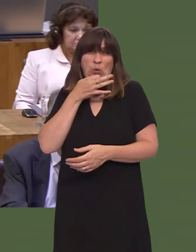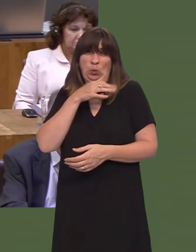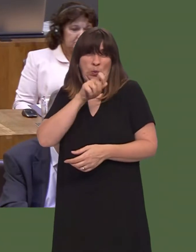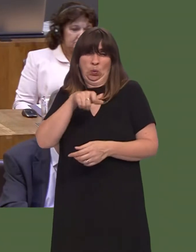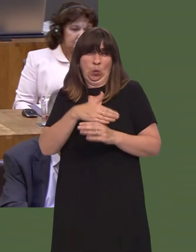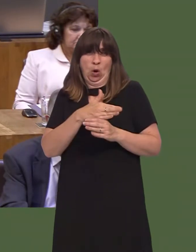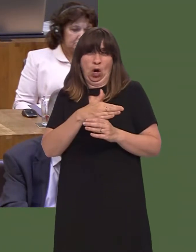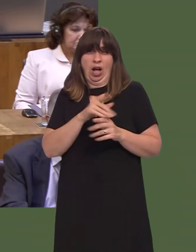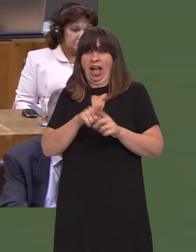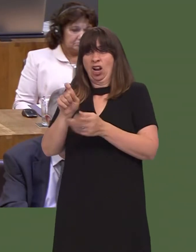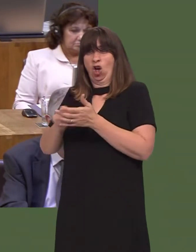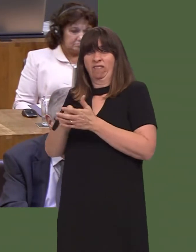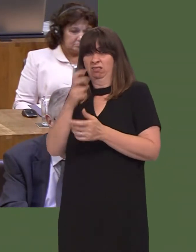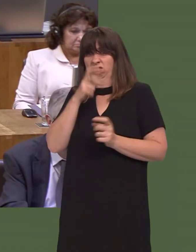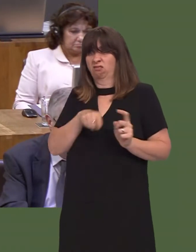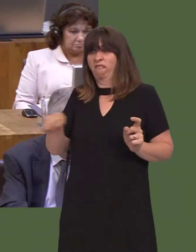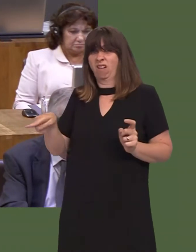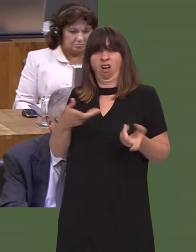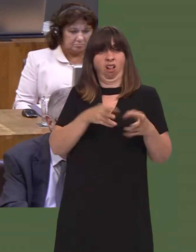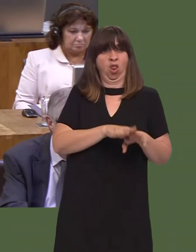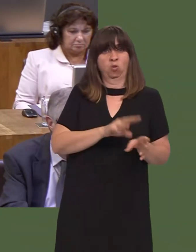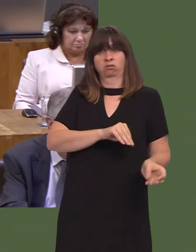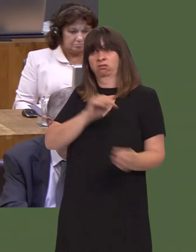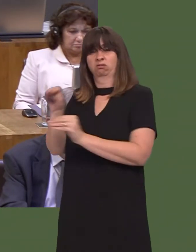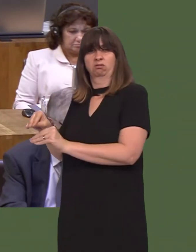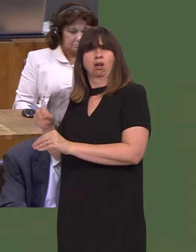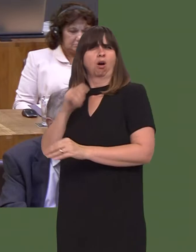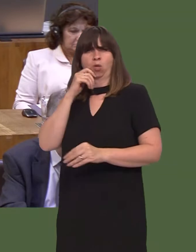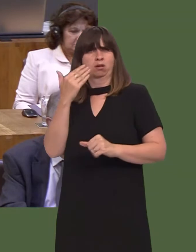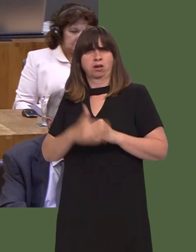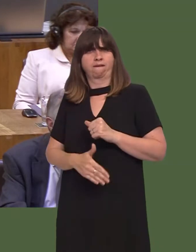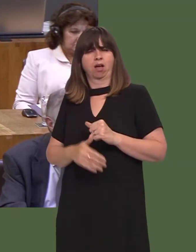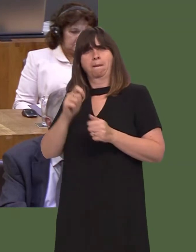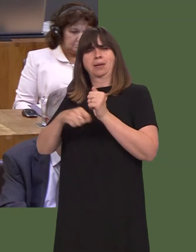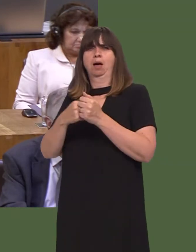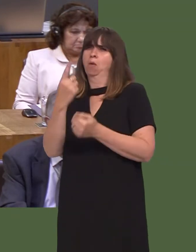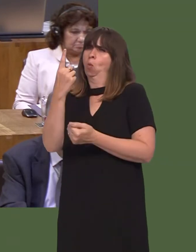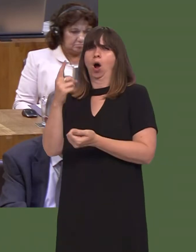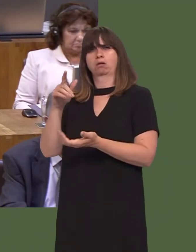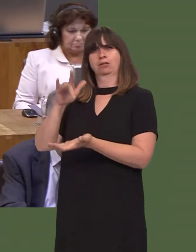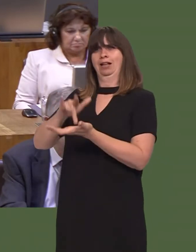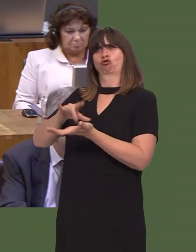pam, wrth gwrs, mae swyddi wedi symud mas o Gaerdydd dros y 10 mlynedd diwethaf. Ac,